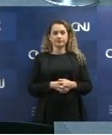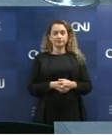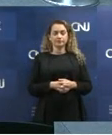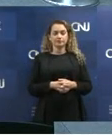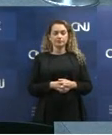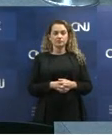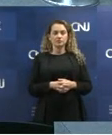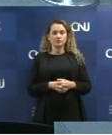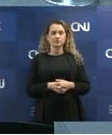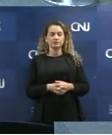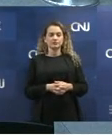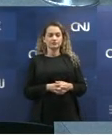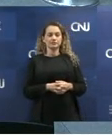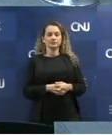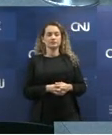Presidente, eu posso